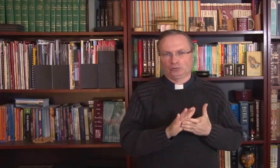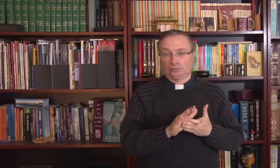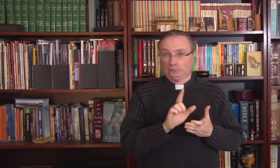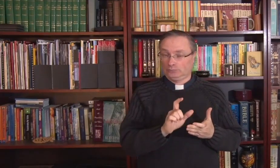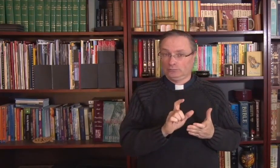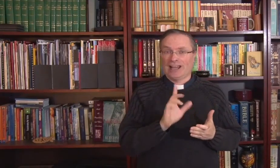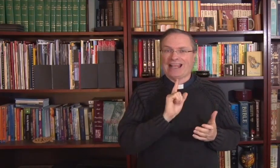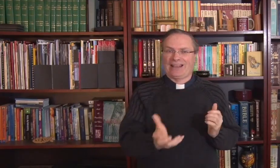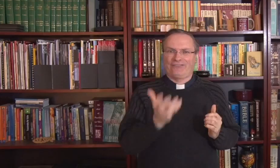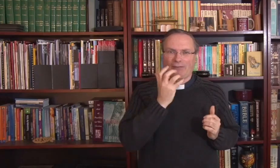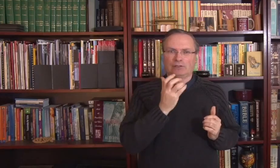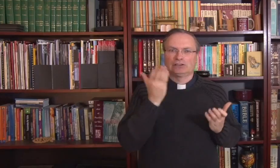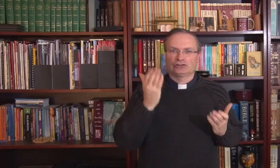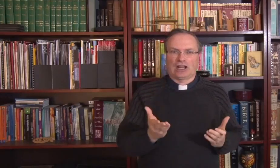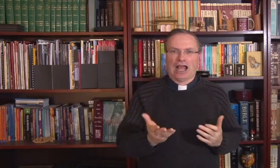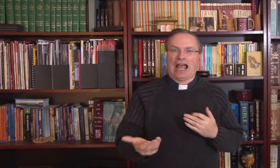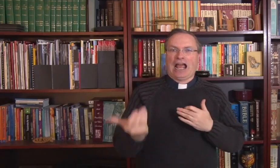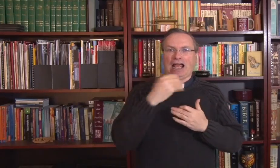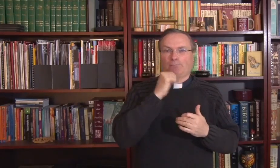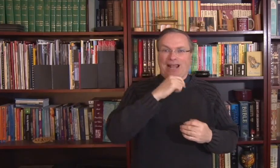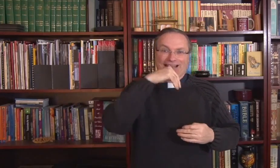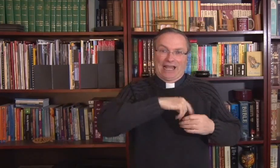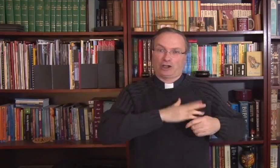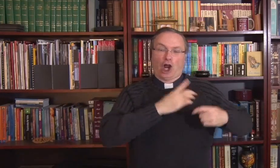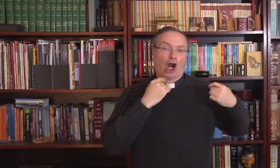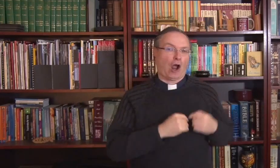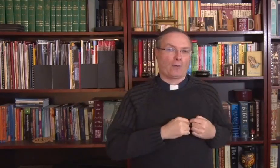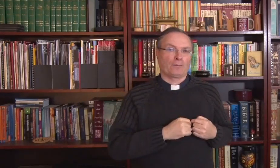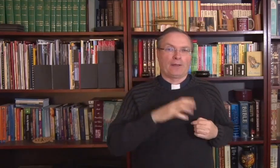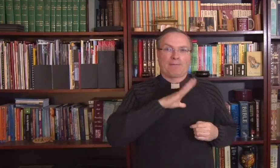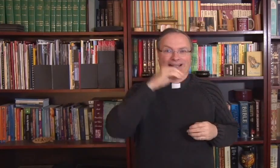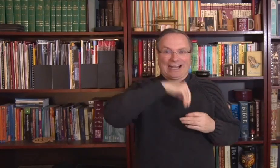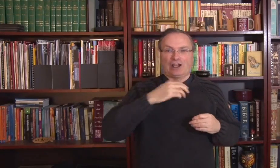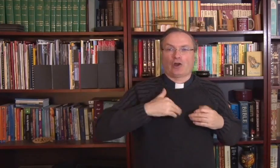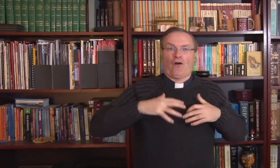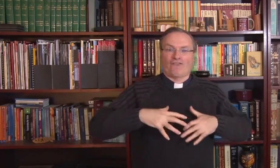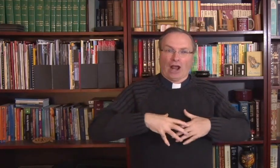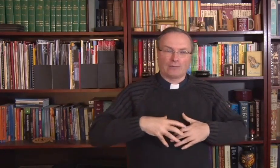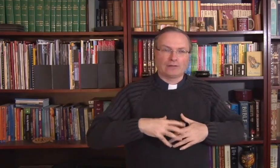En effet, cela n’entre pas dans son cœur, mais dans son ventre,